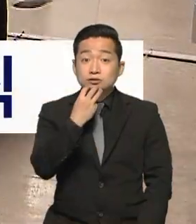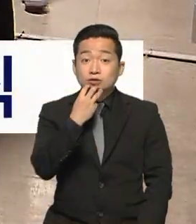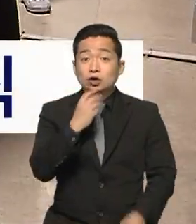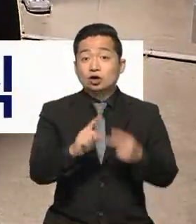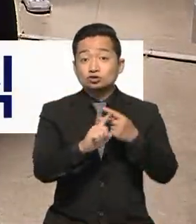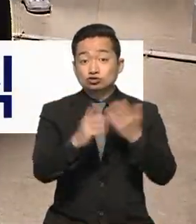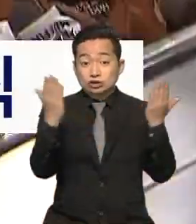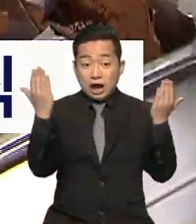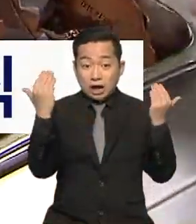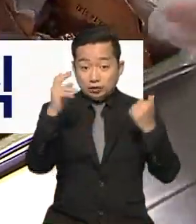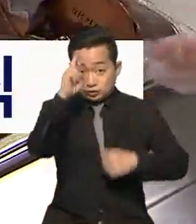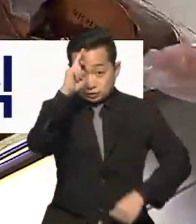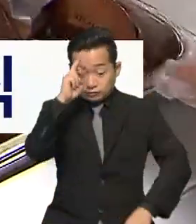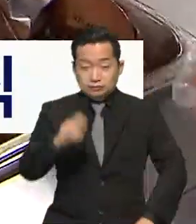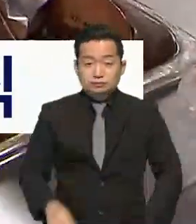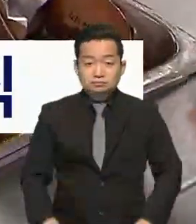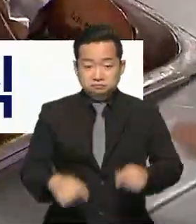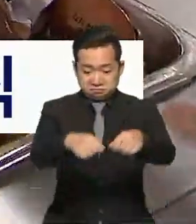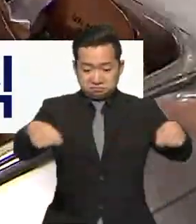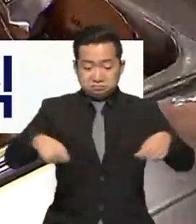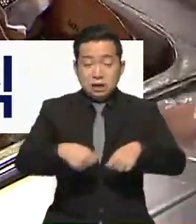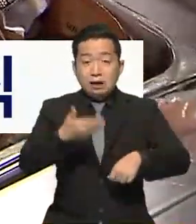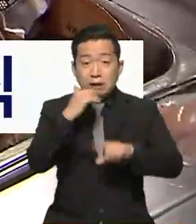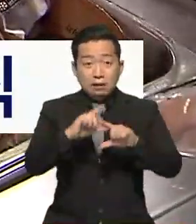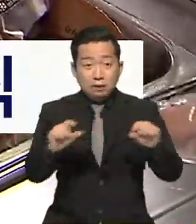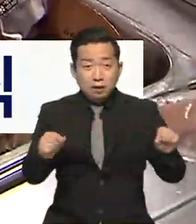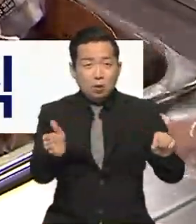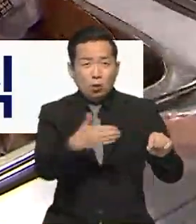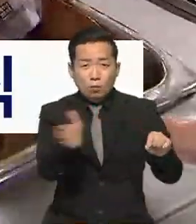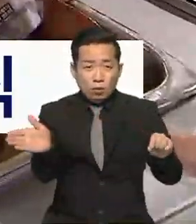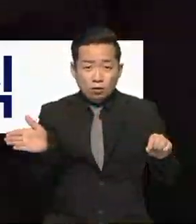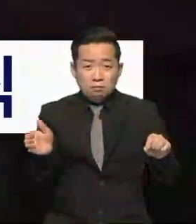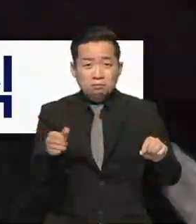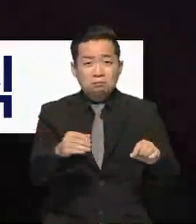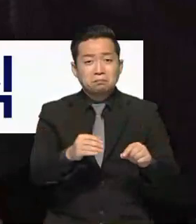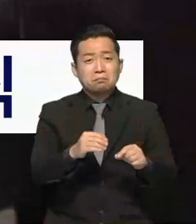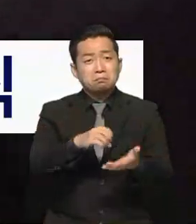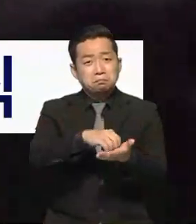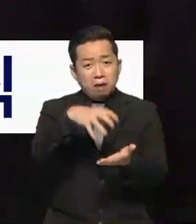식판 위에는 밥과 반찬 대신 샌드위치와 주스가 놓였습니다.